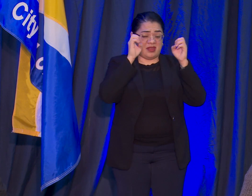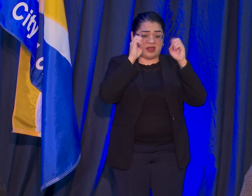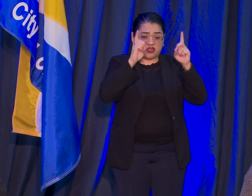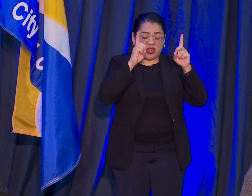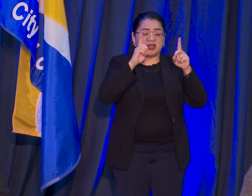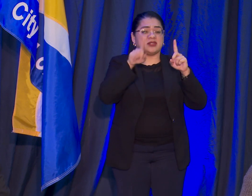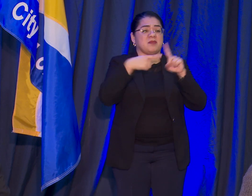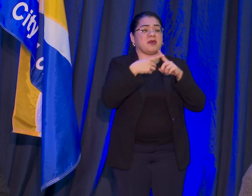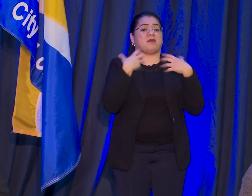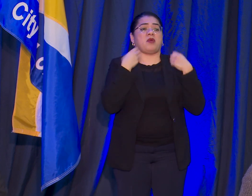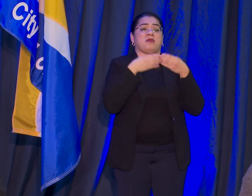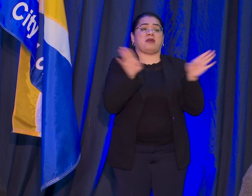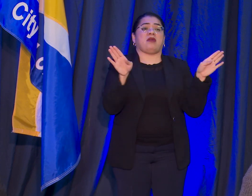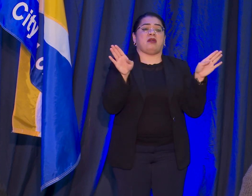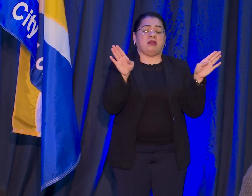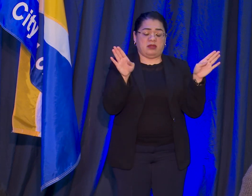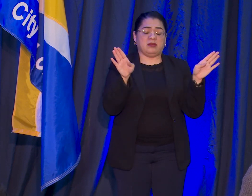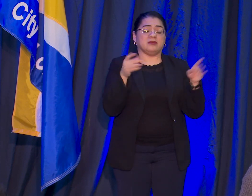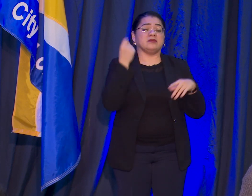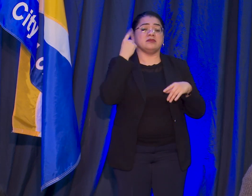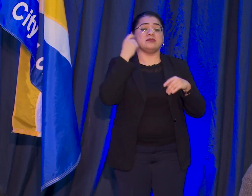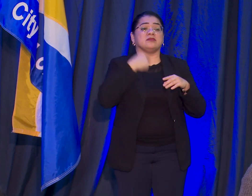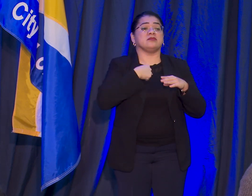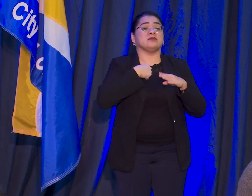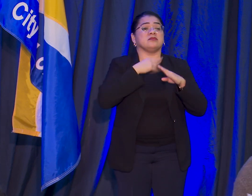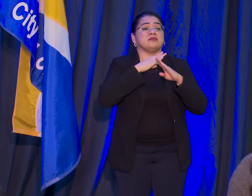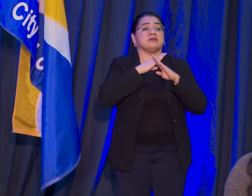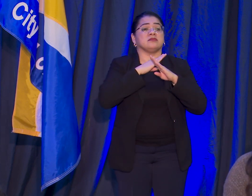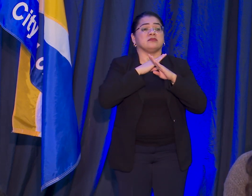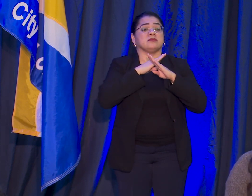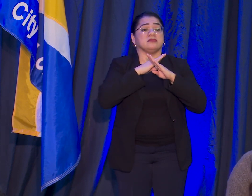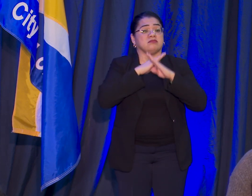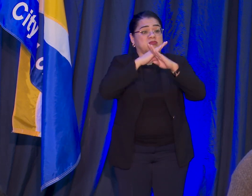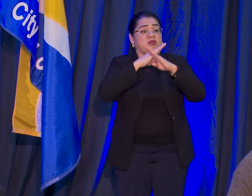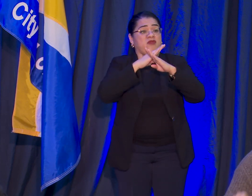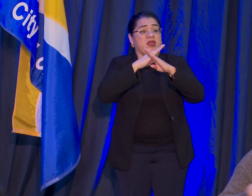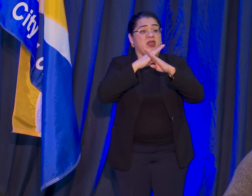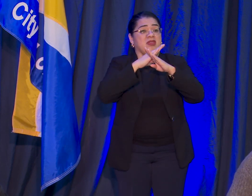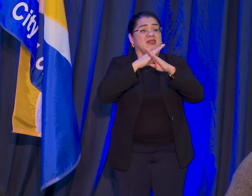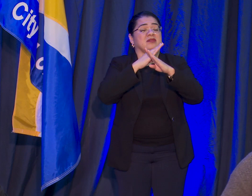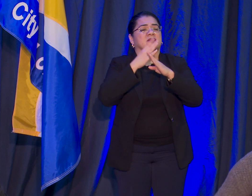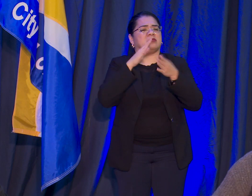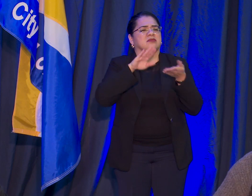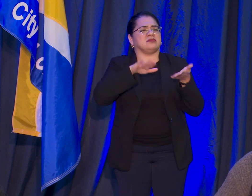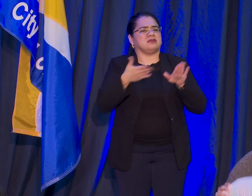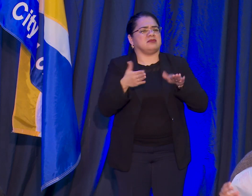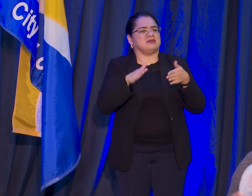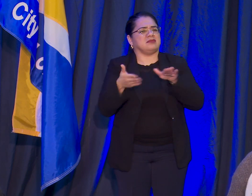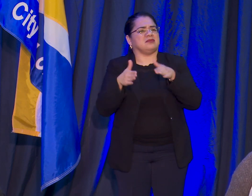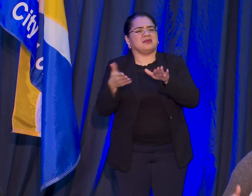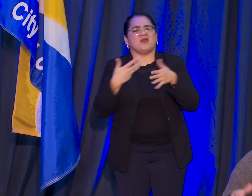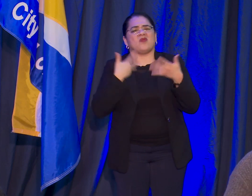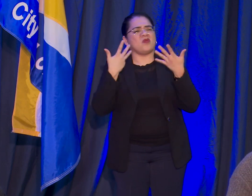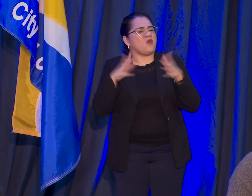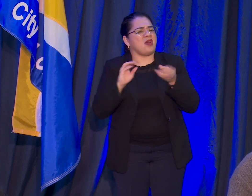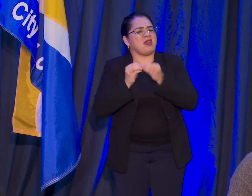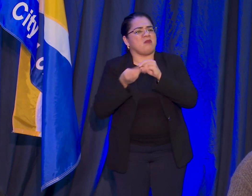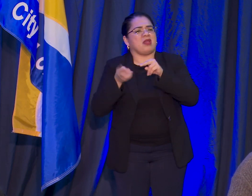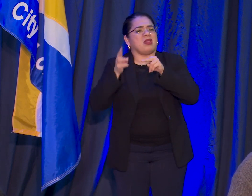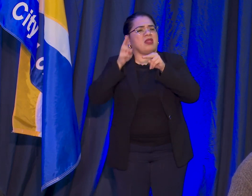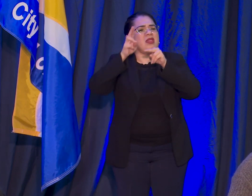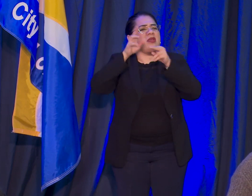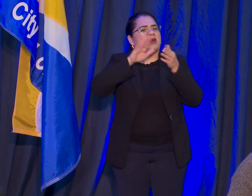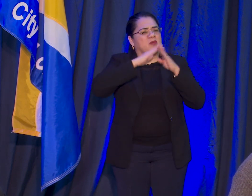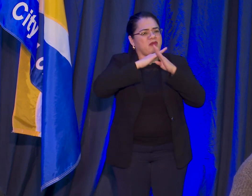para que la prevention de las the prevention Dimas martes por ESO Skelly